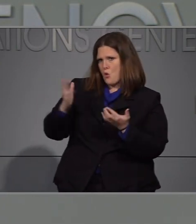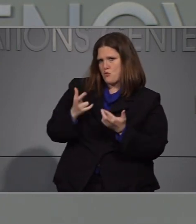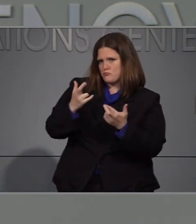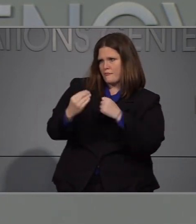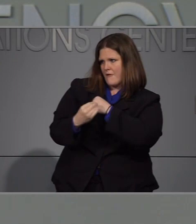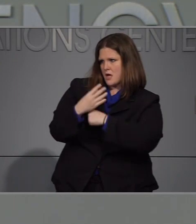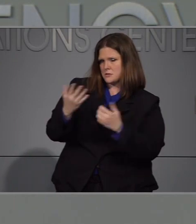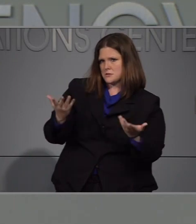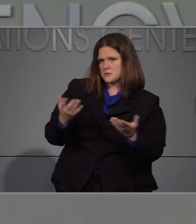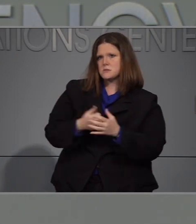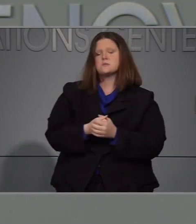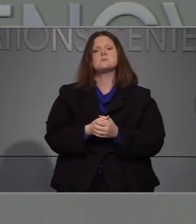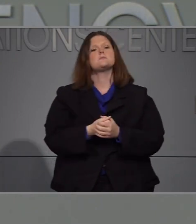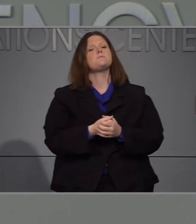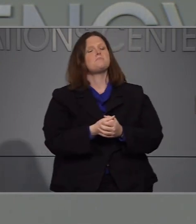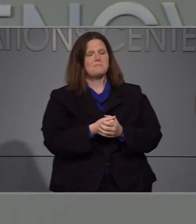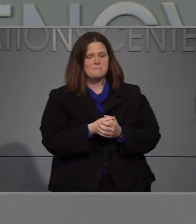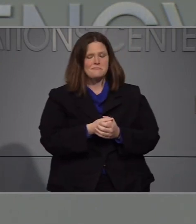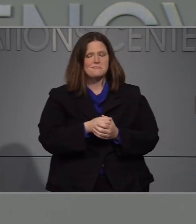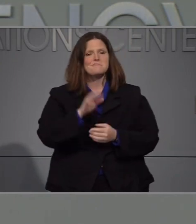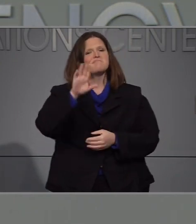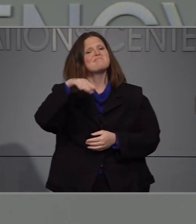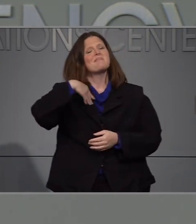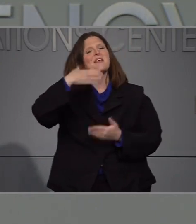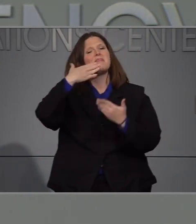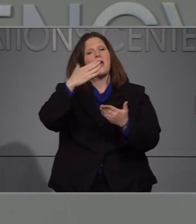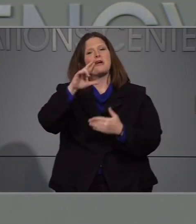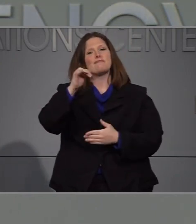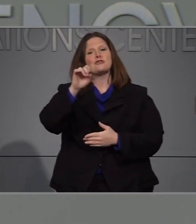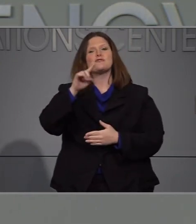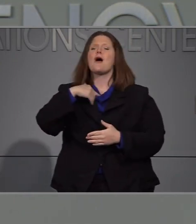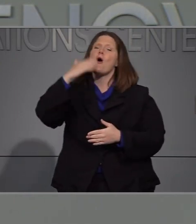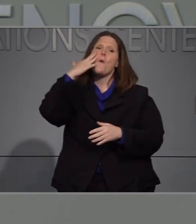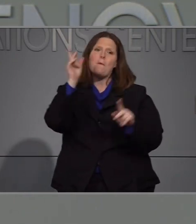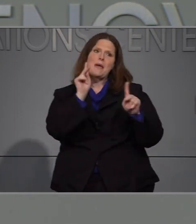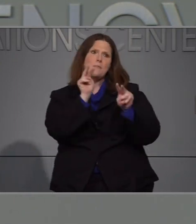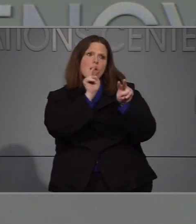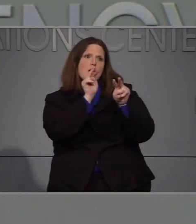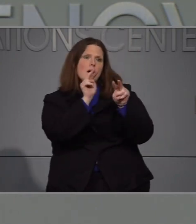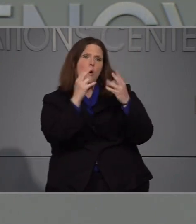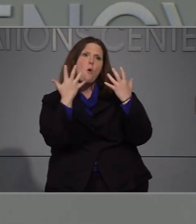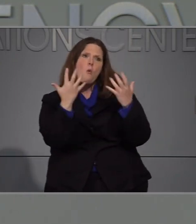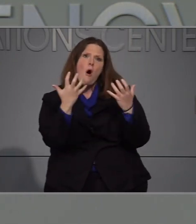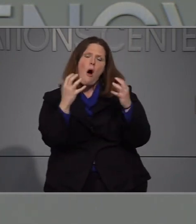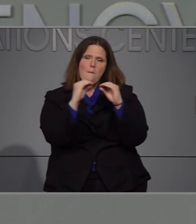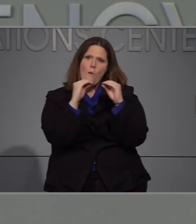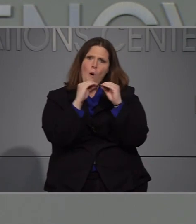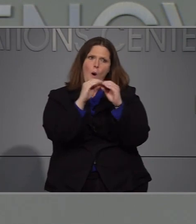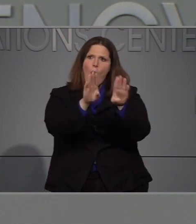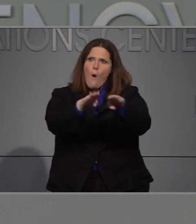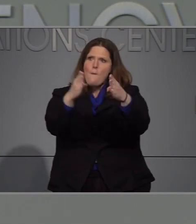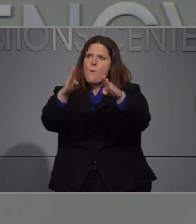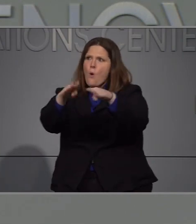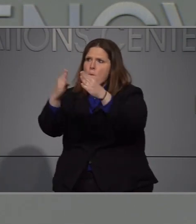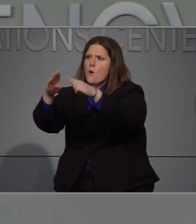Respuesta, gracias yo que las personas están ansiosas y continuamos progresan de relaja